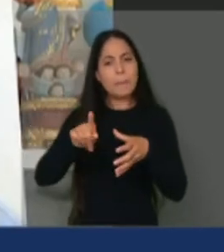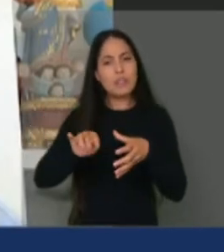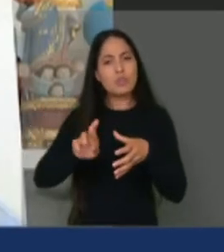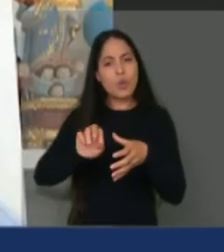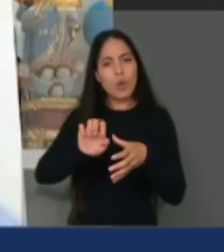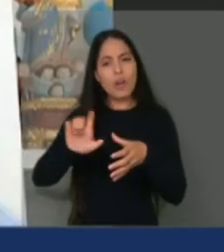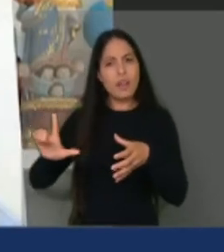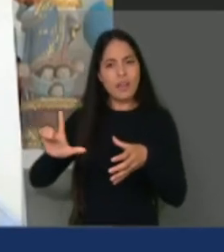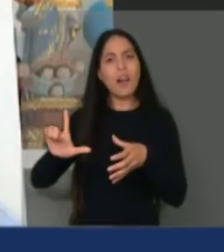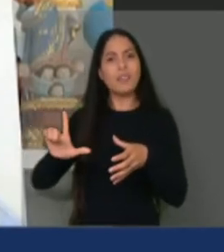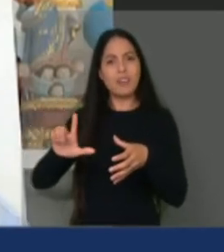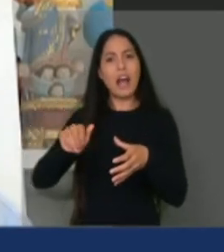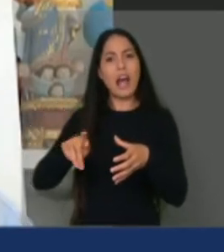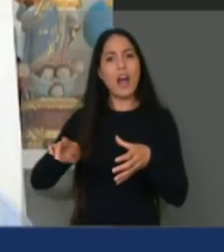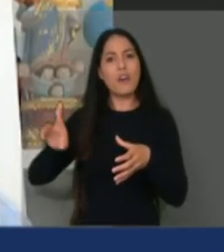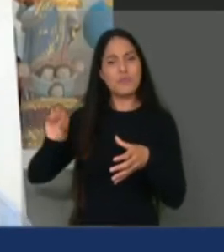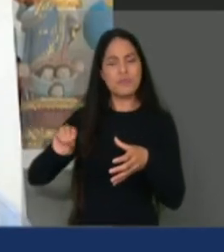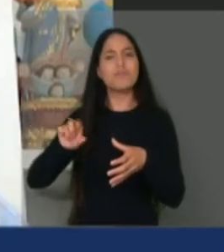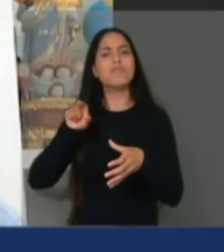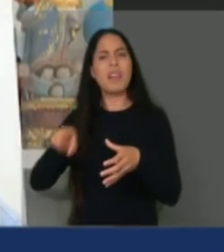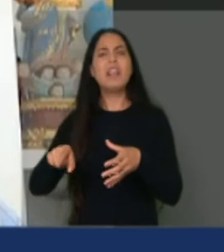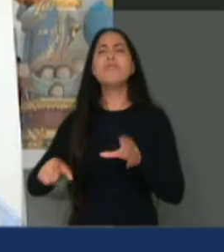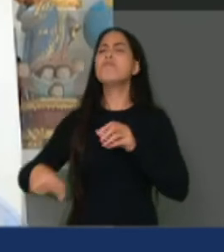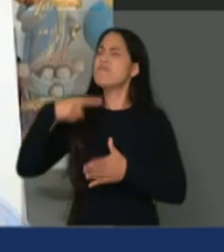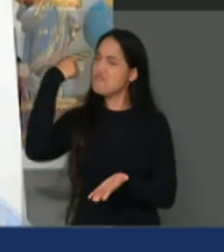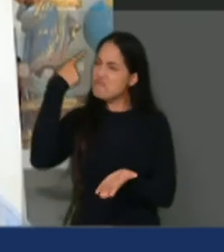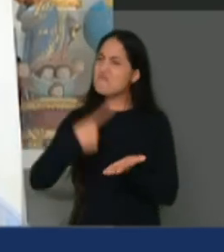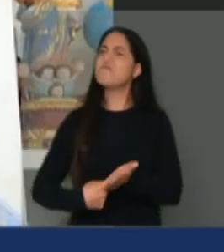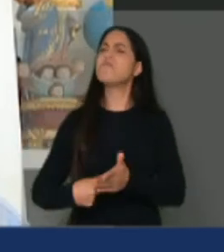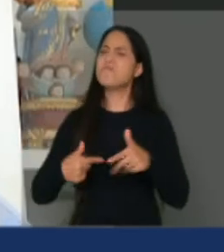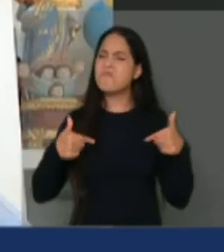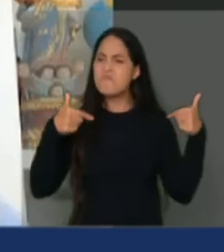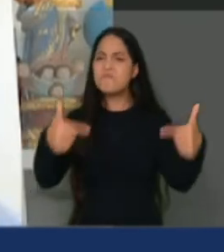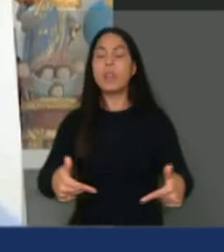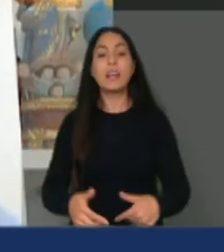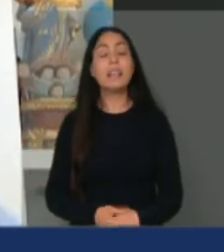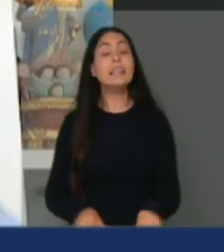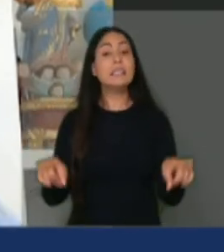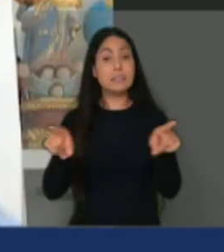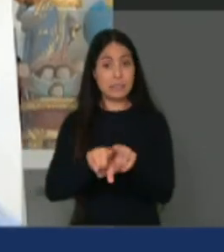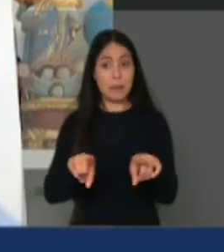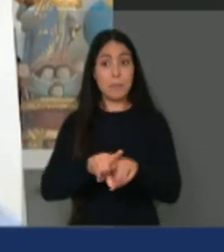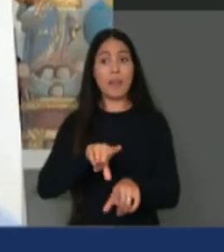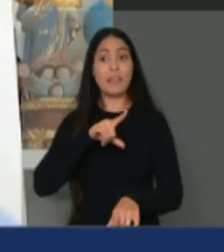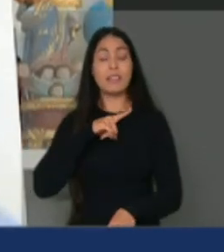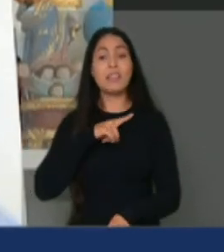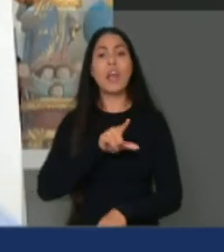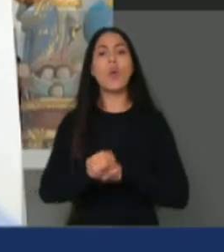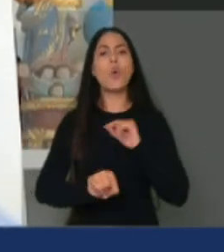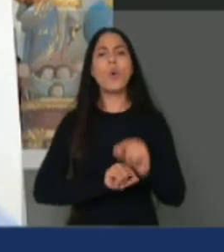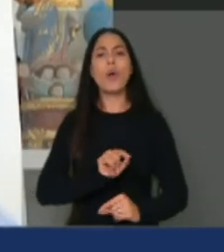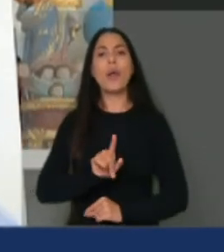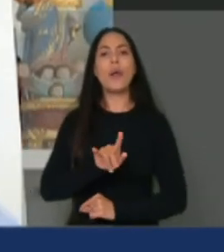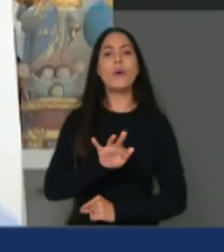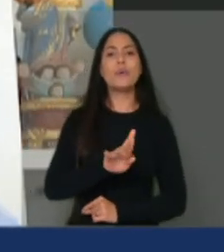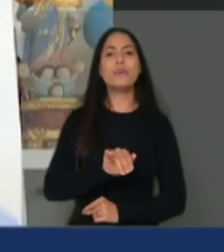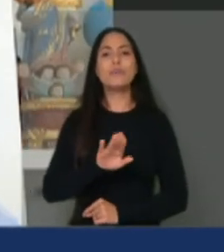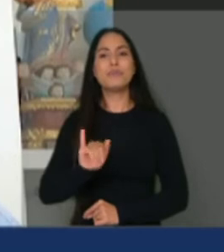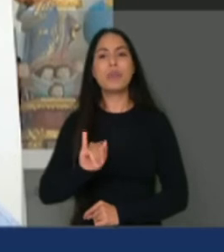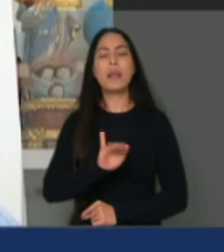PASTORAL AFRO, GRANDE IRMÃO A DE TODAS AS HORAS, COMPROMETIDO, EXEMPLO DO NOSSO QUERIDO FREI BETO, SACERDOTE, POIS FREI TEM ASSUMIDO A